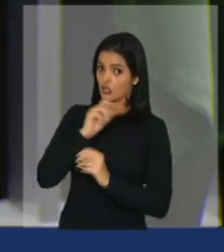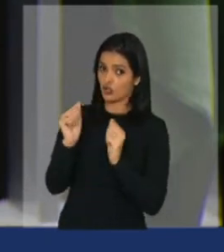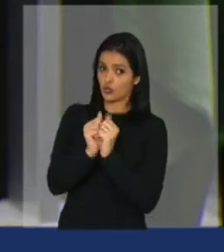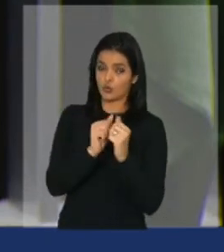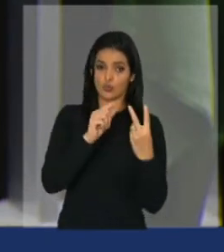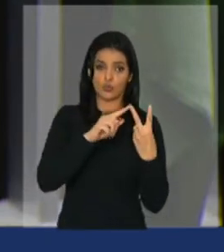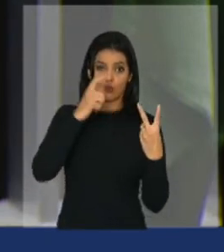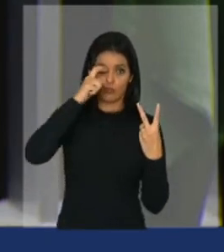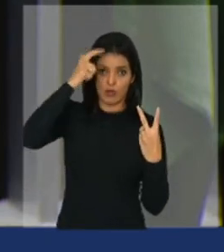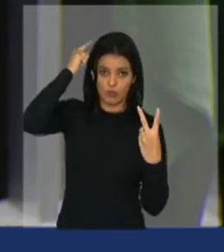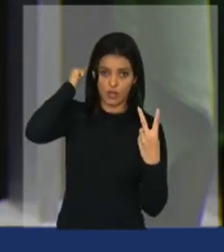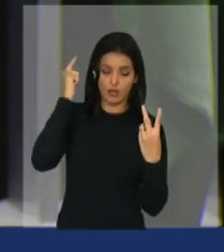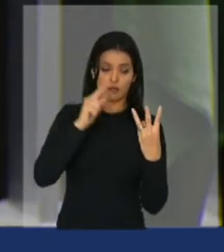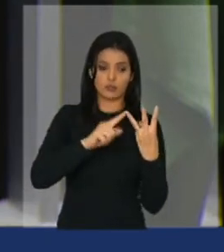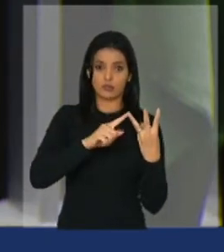PAULO GUEDES, JUNTO COM O GOVERNO FEDERAL. SENHOR